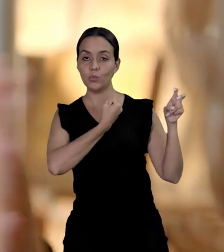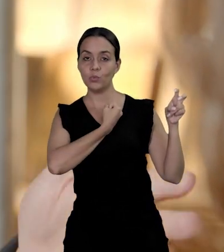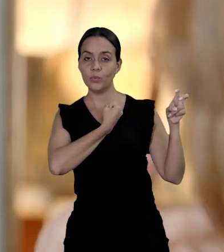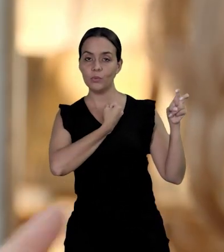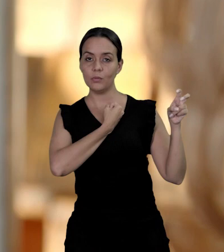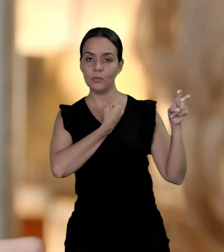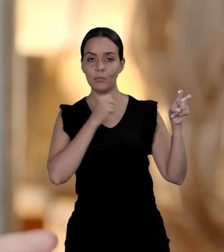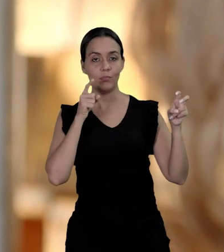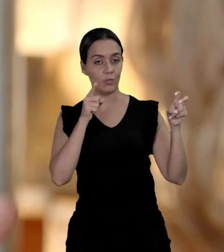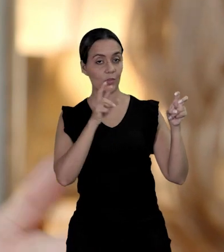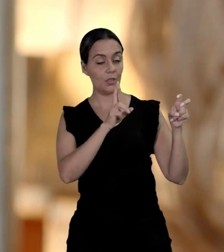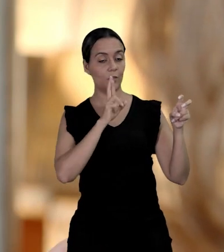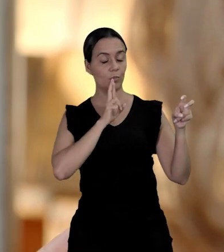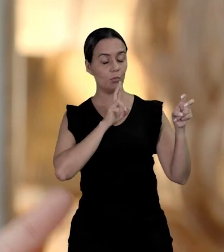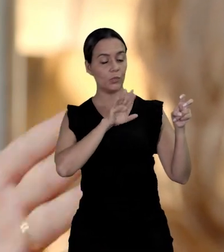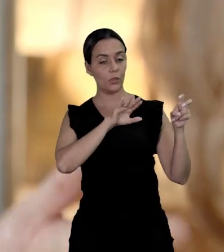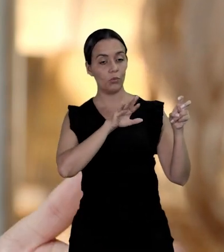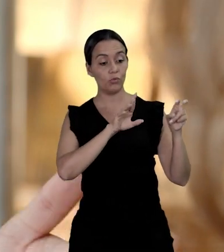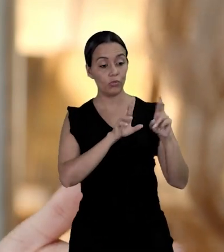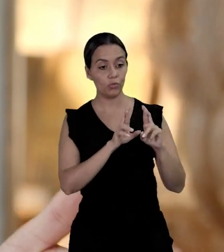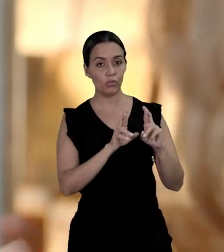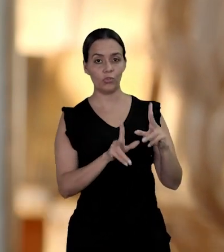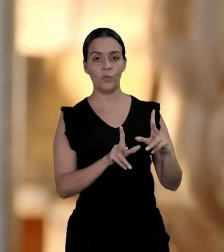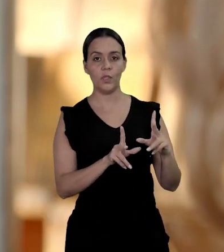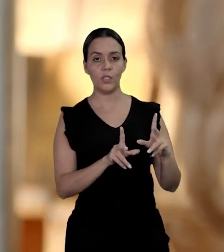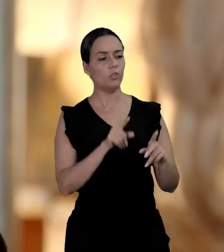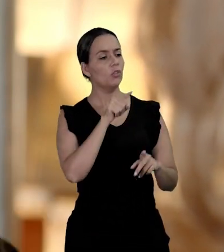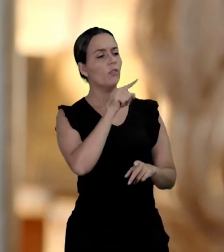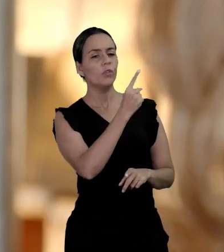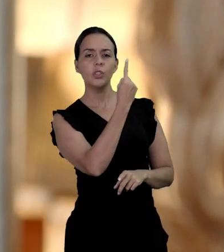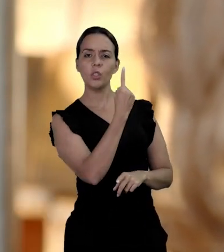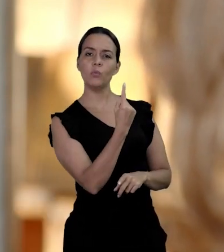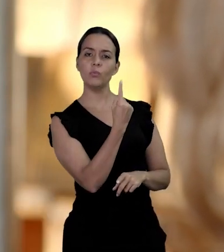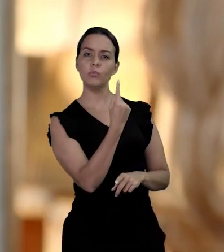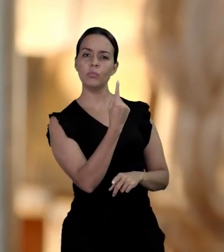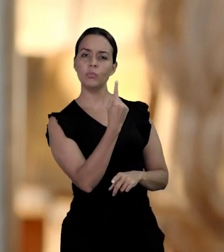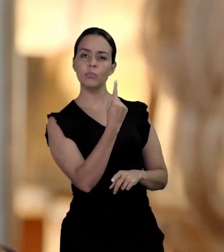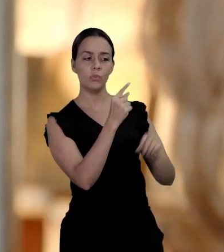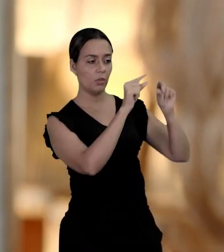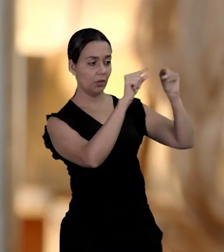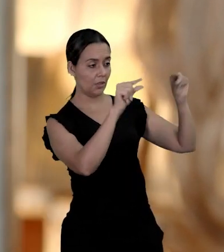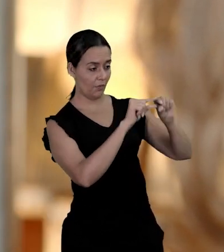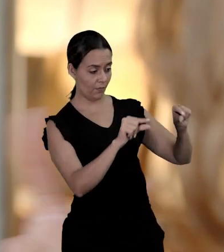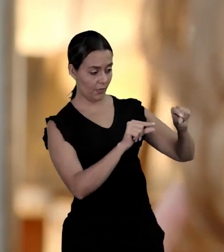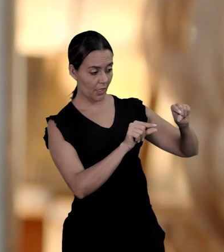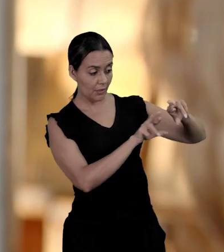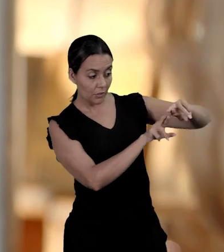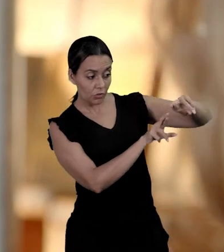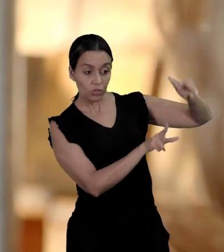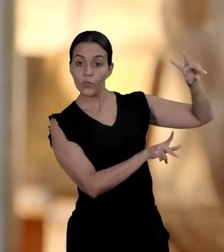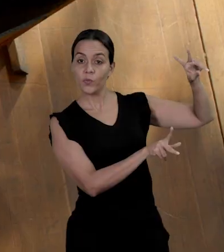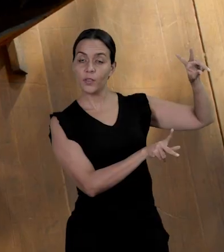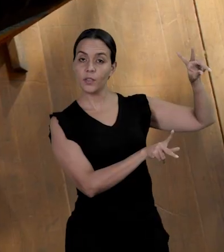E você me respondeu ela separadamente. Só que dentro, você é um só. E as frases, são coisas separadas.